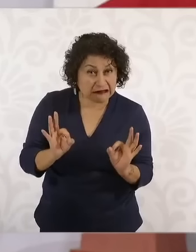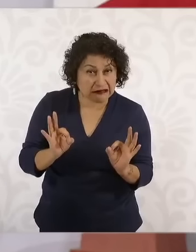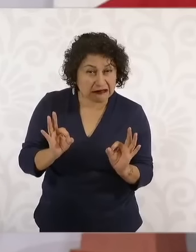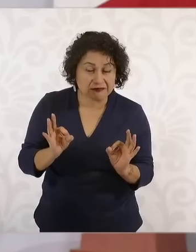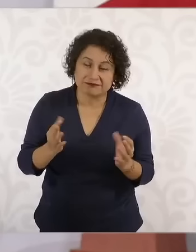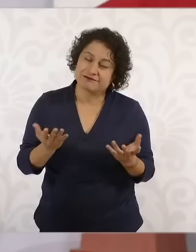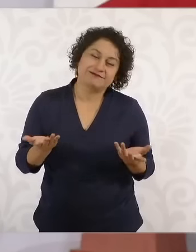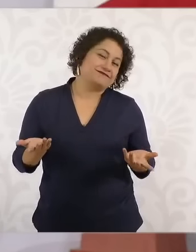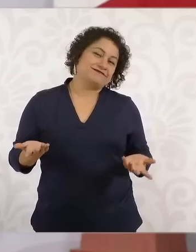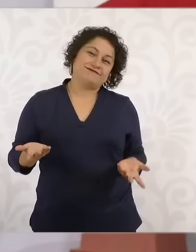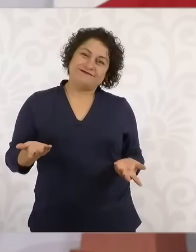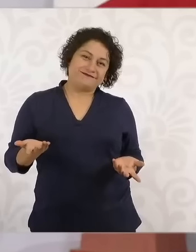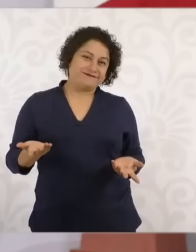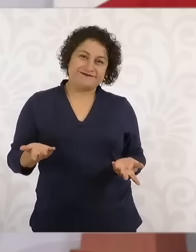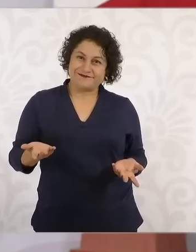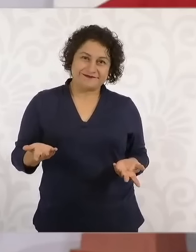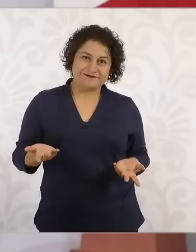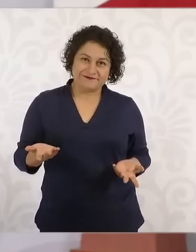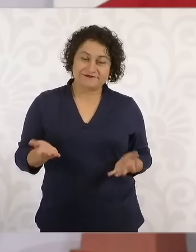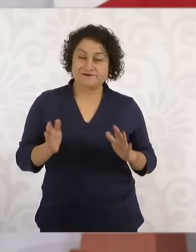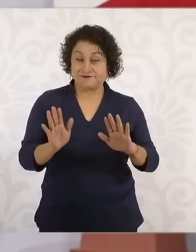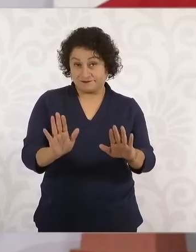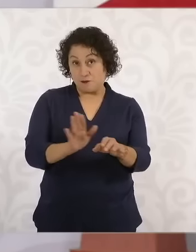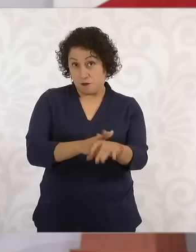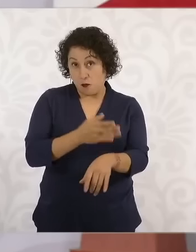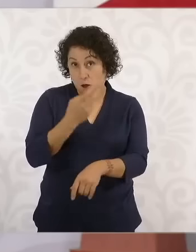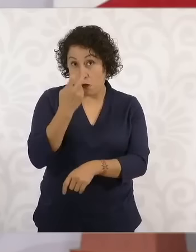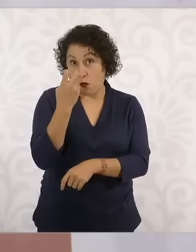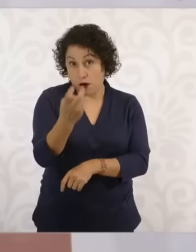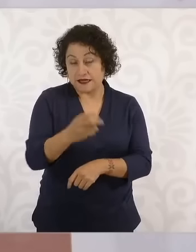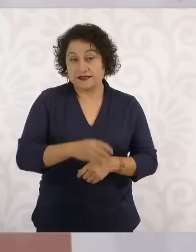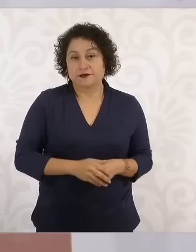Entonces, por eso digo uno que el presidente López Obrador cuando